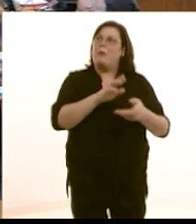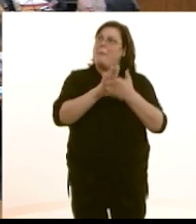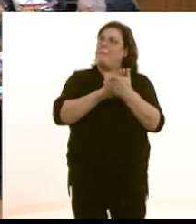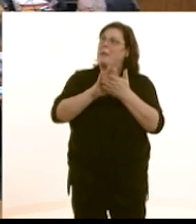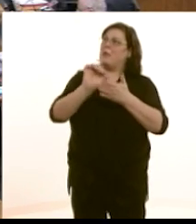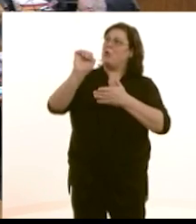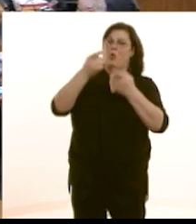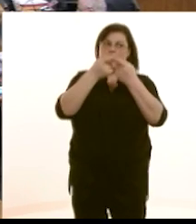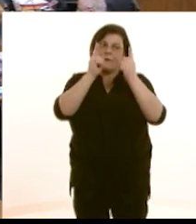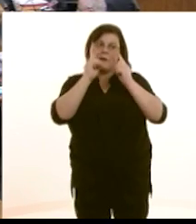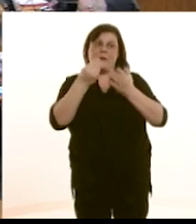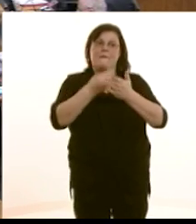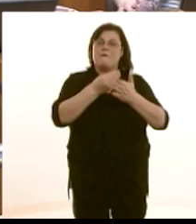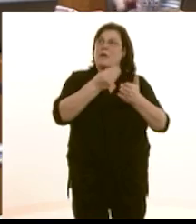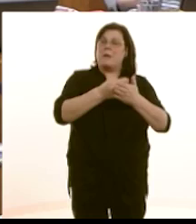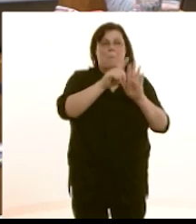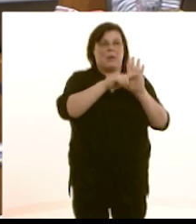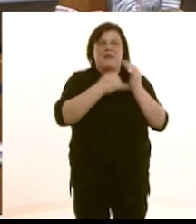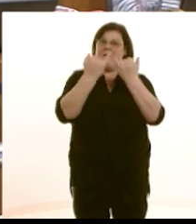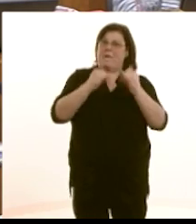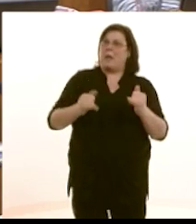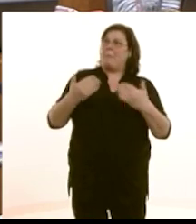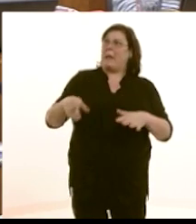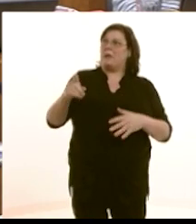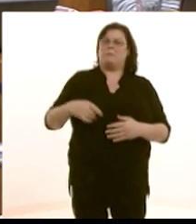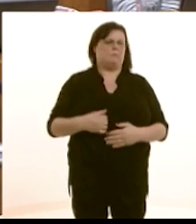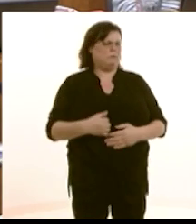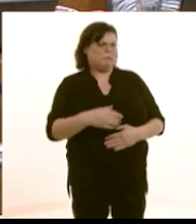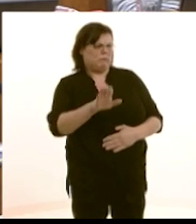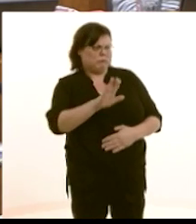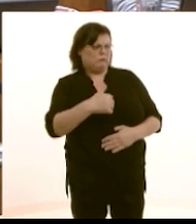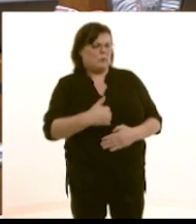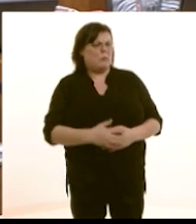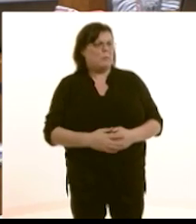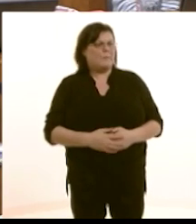nÙl at y ffigurau y gwnes i sÙn amdanynt yn gynharach, sef yr arian sydd wedi mynd